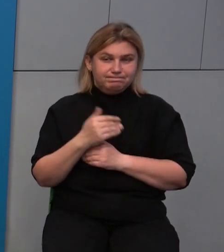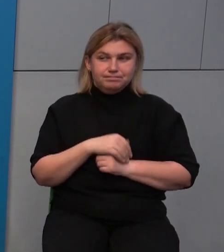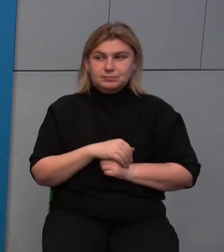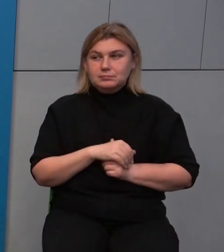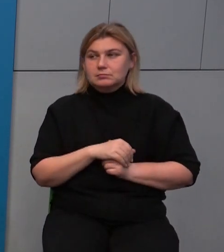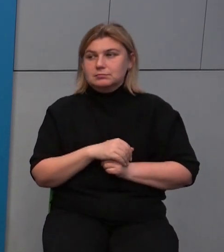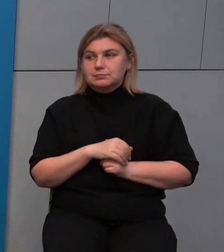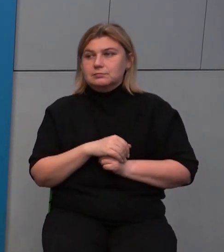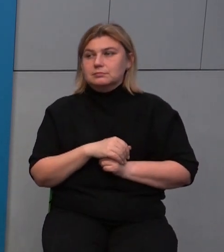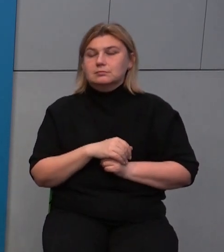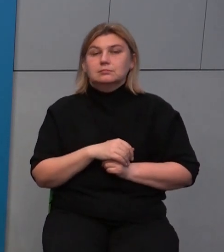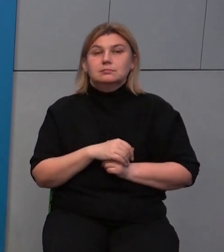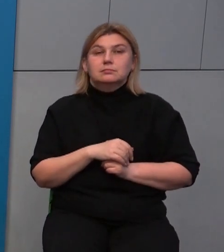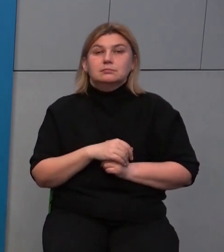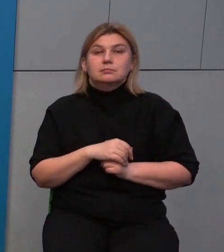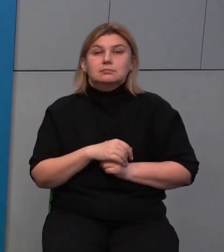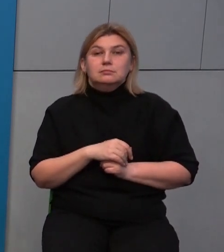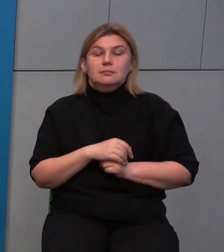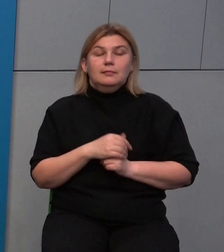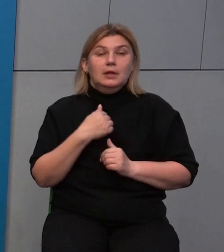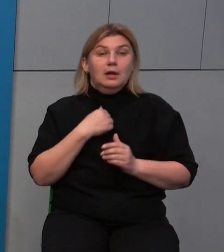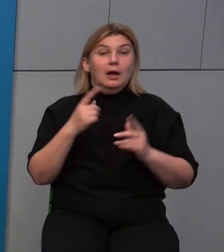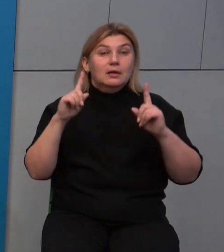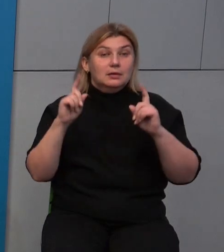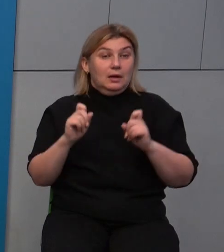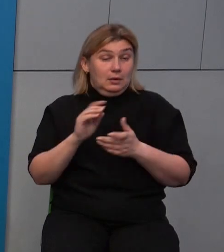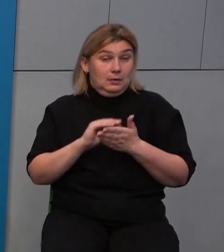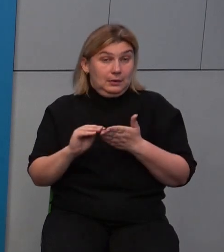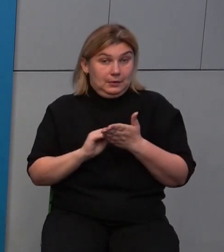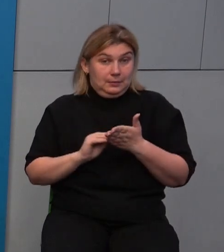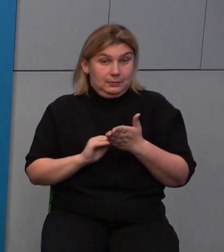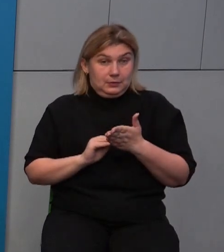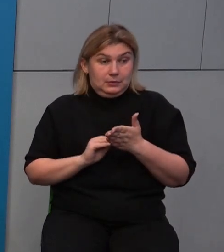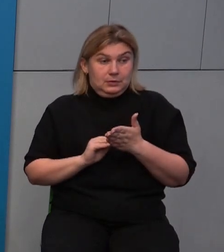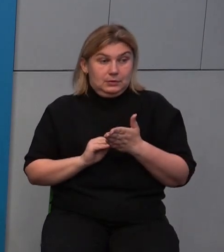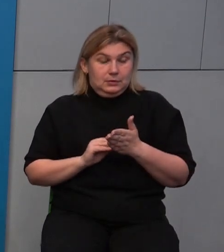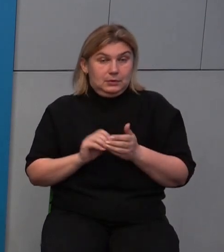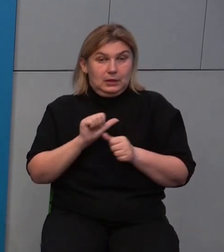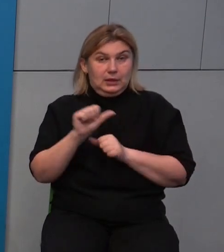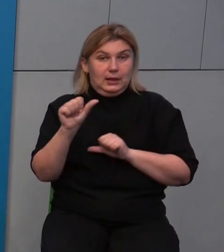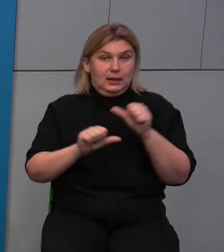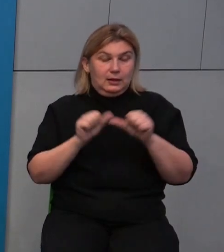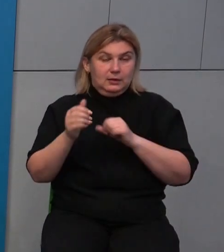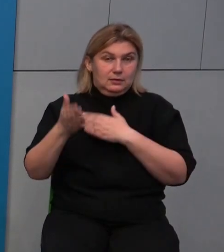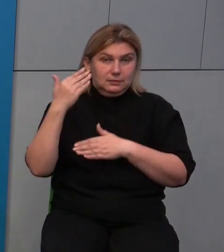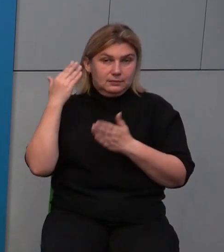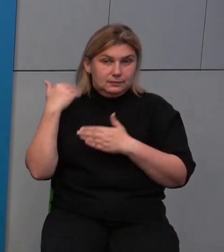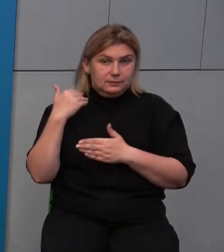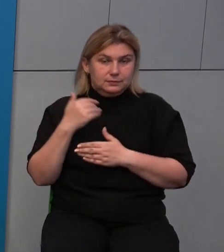To znaczy tak, ja zaczęłam pisać jedenaście lat temu książkę,